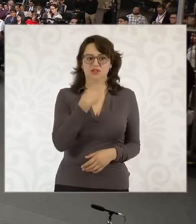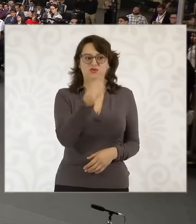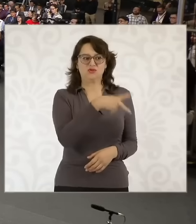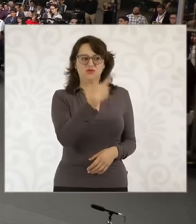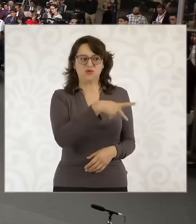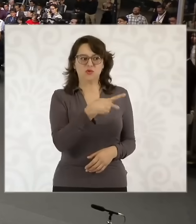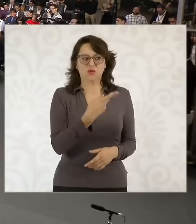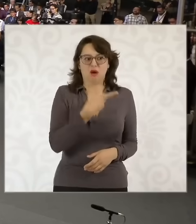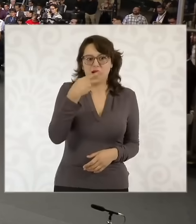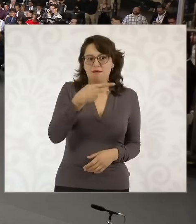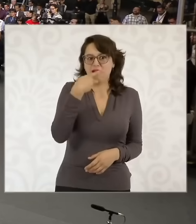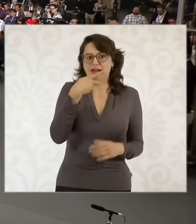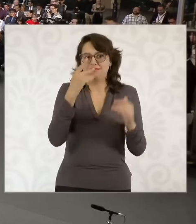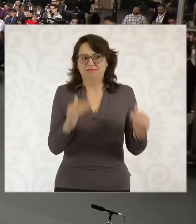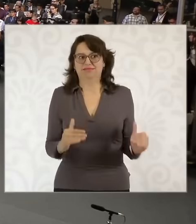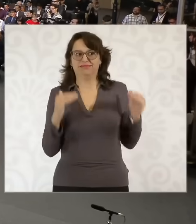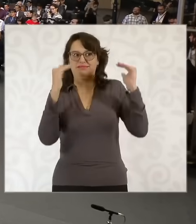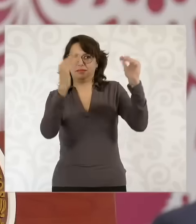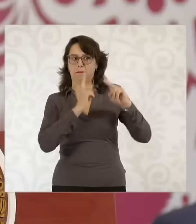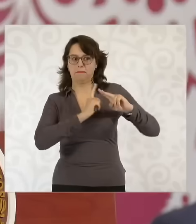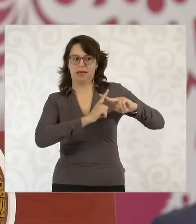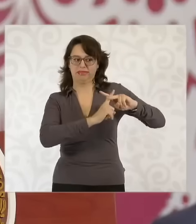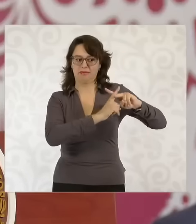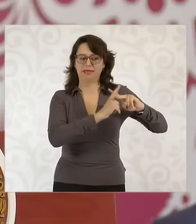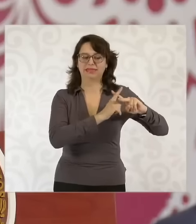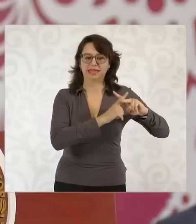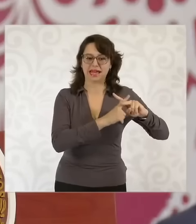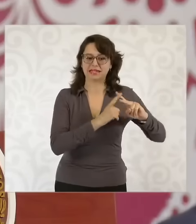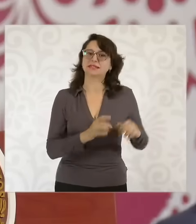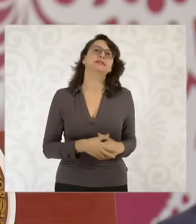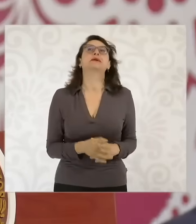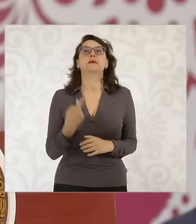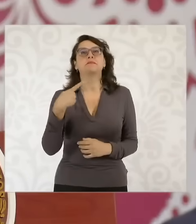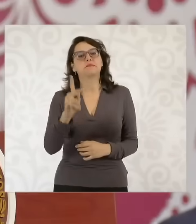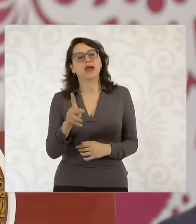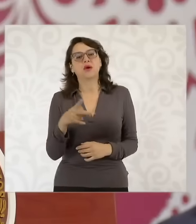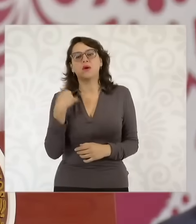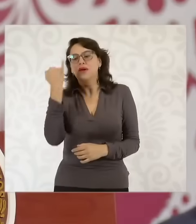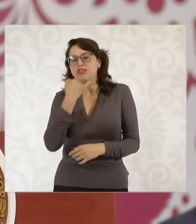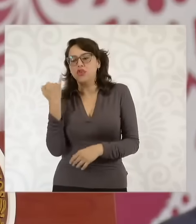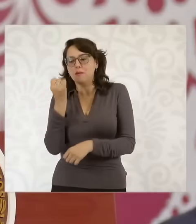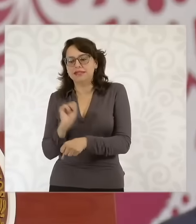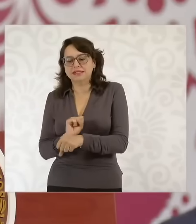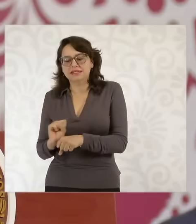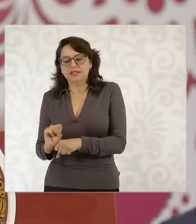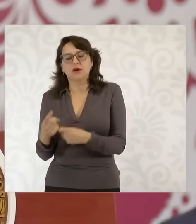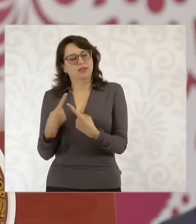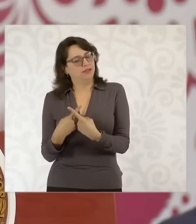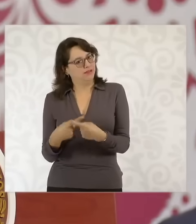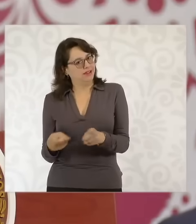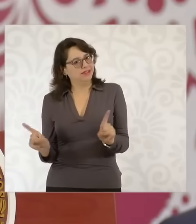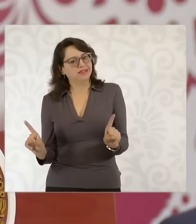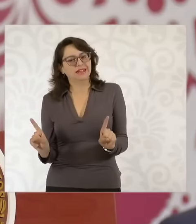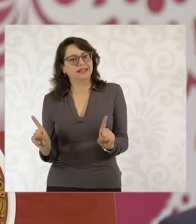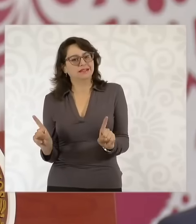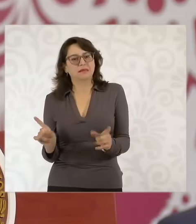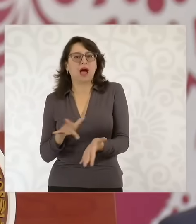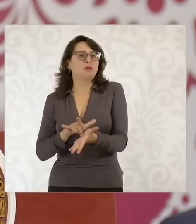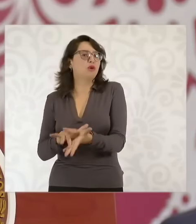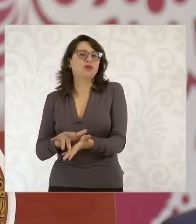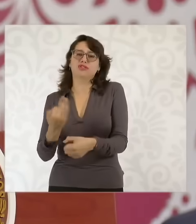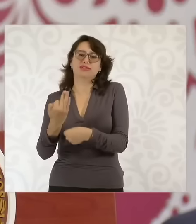Sí. Eh, pero está está muy trabajado, estudiado y es un apoyo temporal, vamos a decirlo así. Digo,